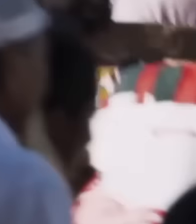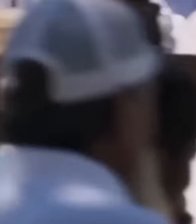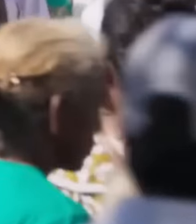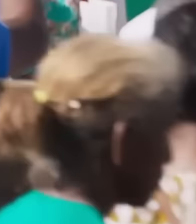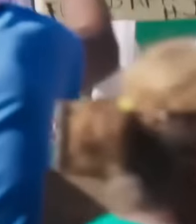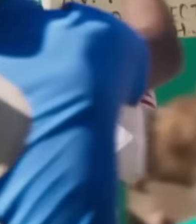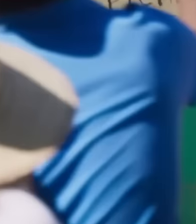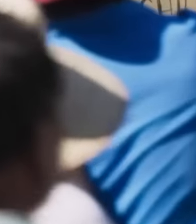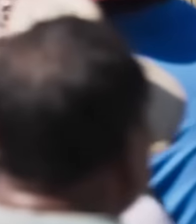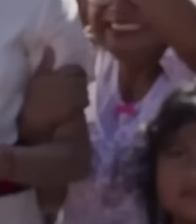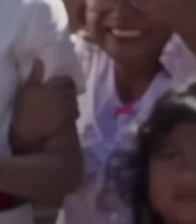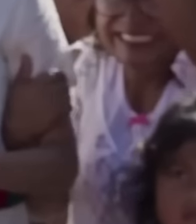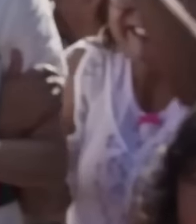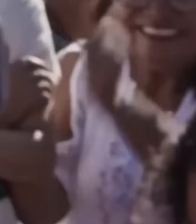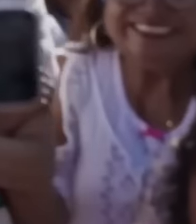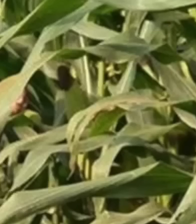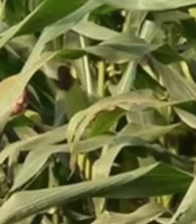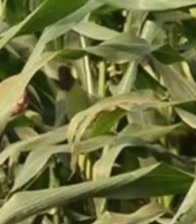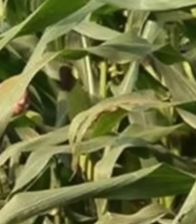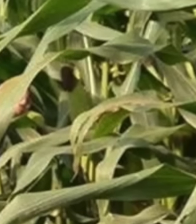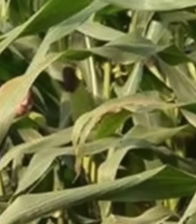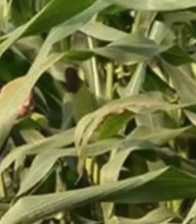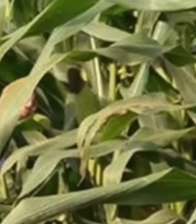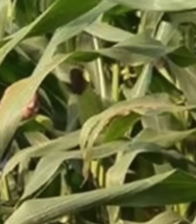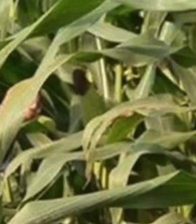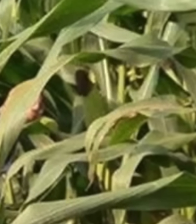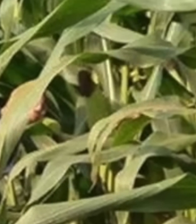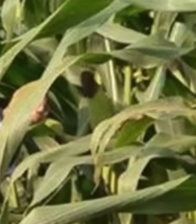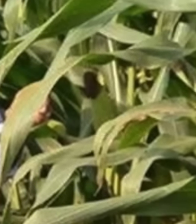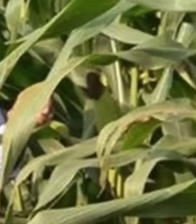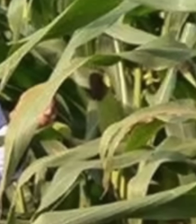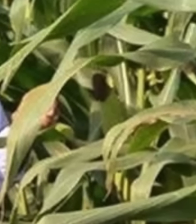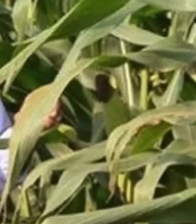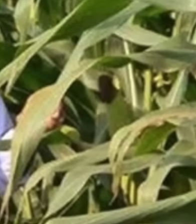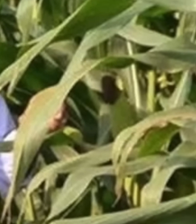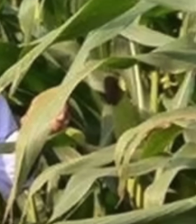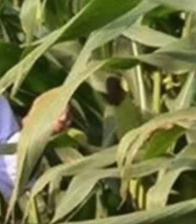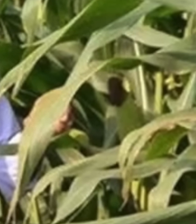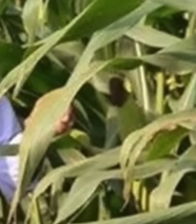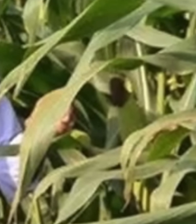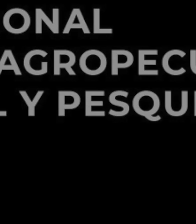la extinta Financiera Nacional de Desarrollo, FND. A pesar de que la Financiera Nacional de